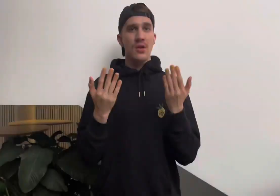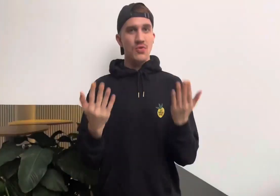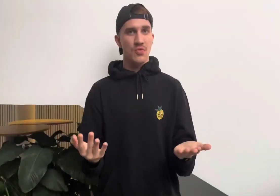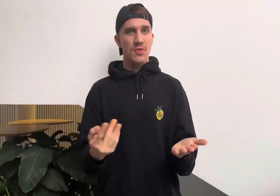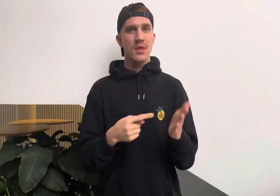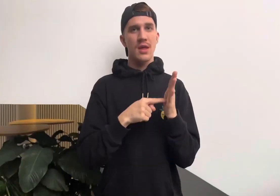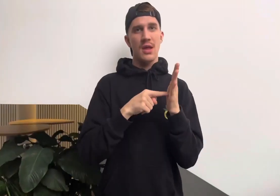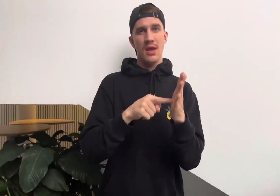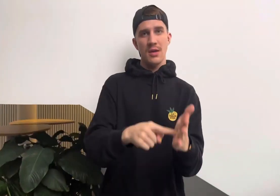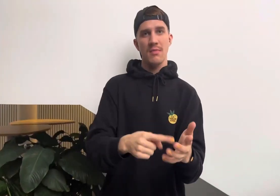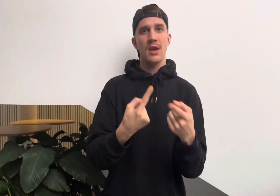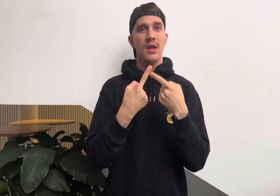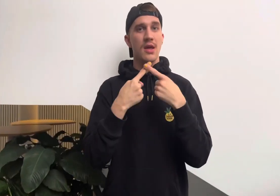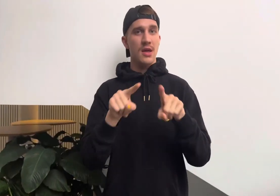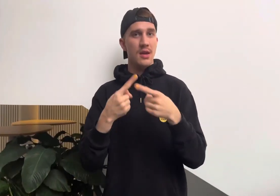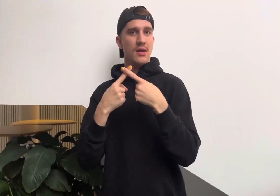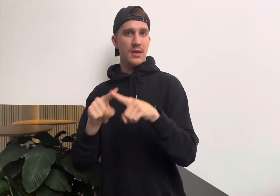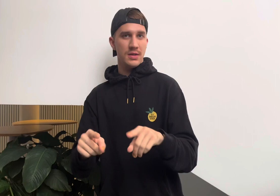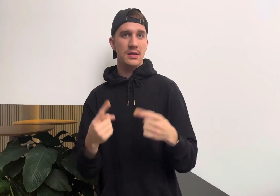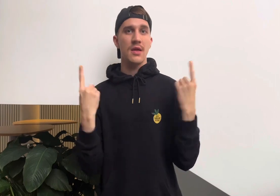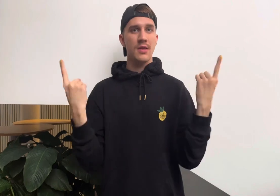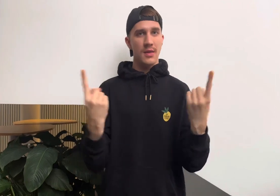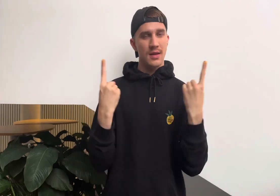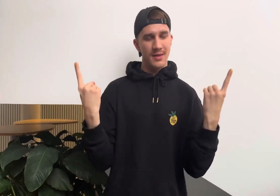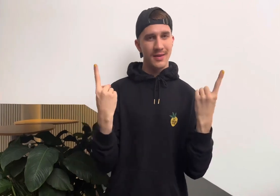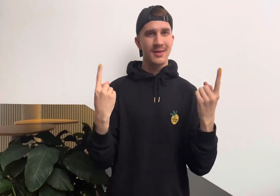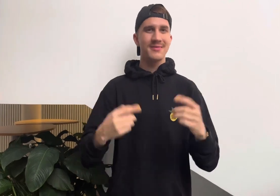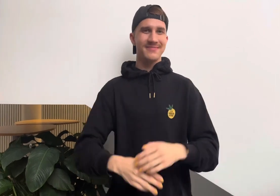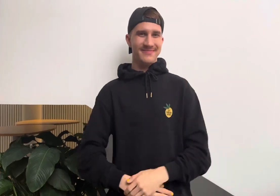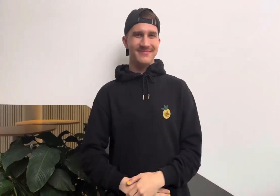Tässä esimerkkejä erilaisista tilanteista.